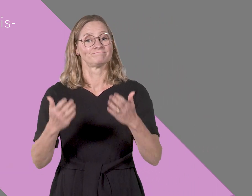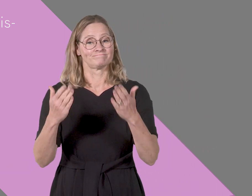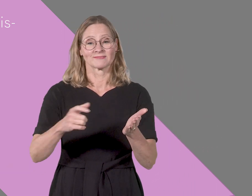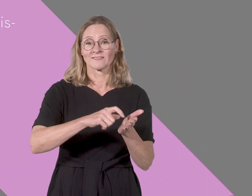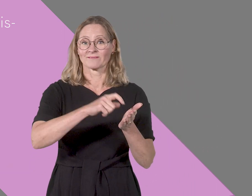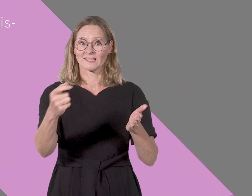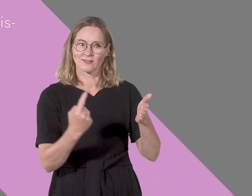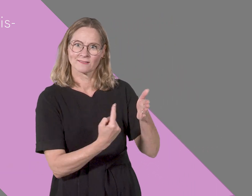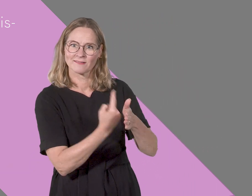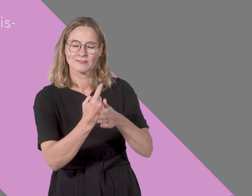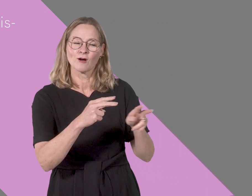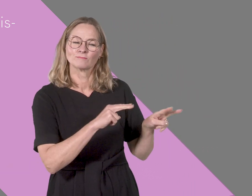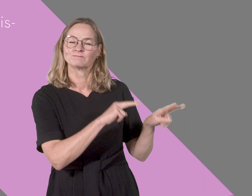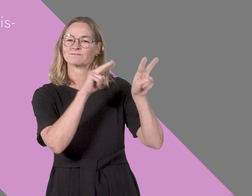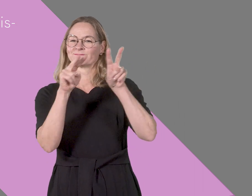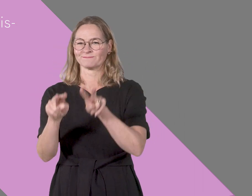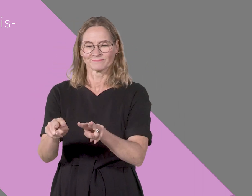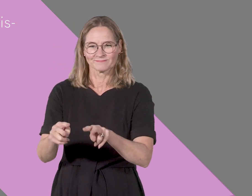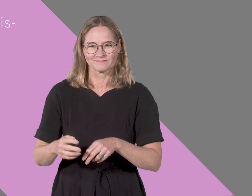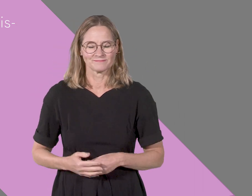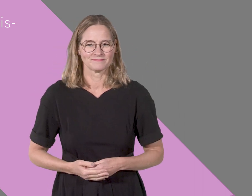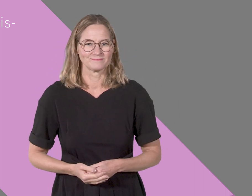On aika käydä läpi viikon ajankohtaisimpia aiheita.